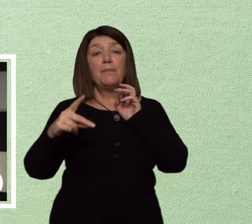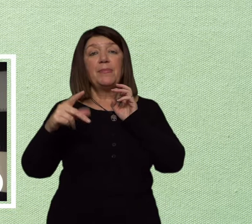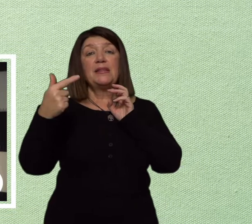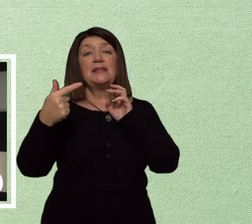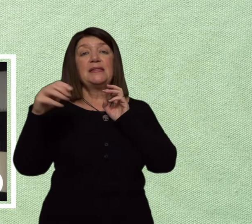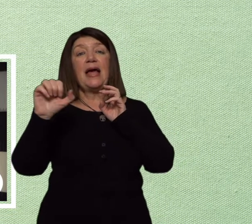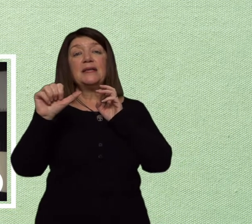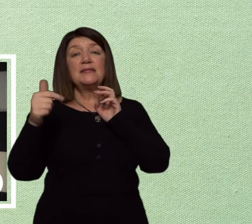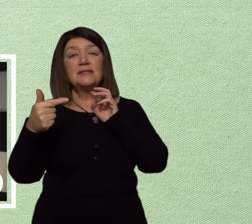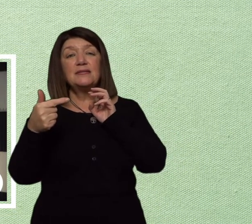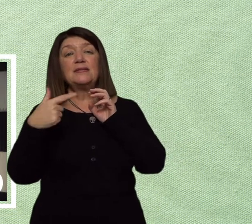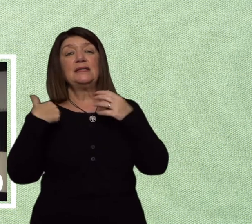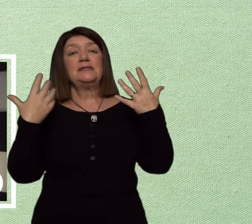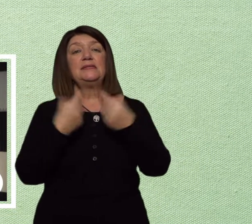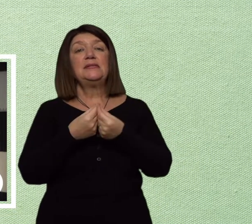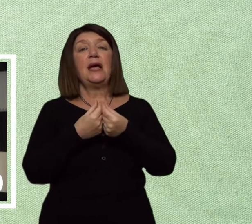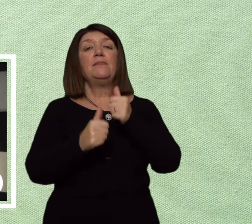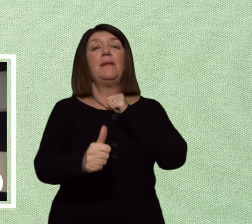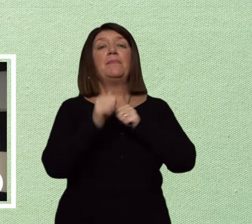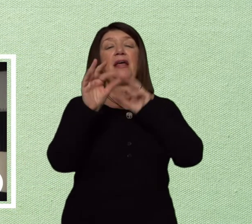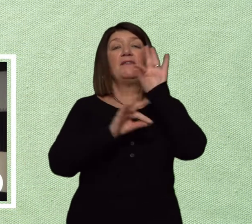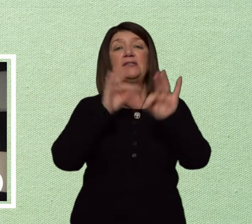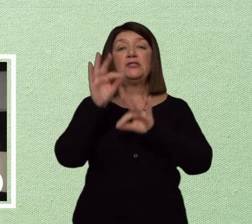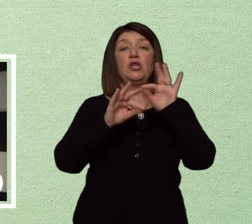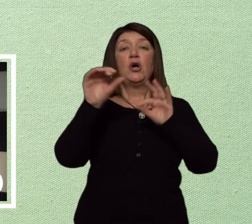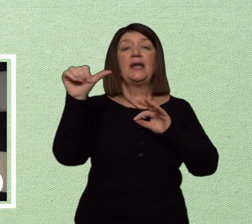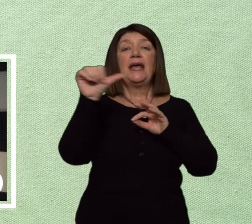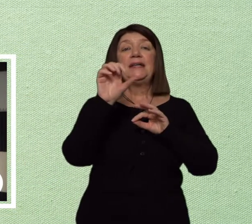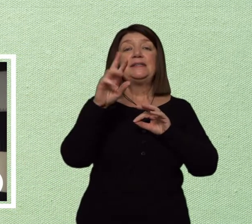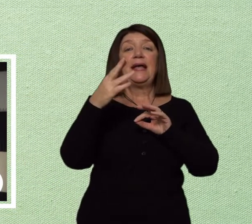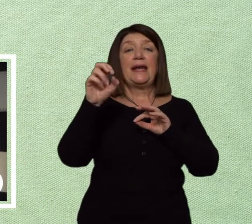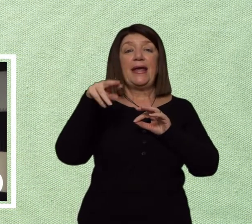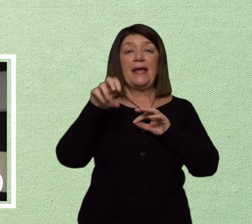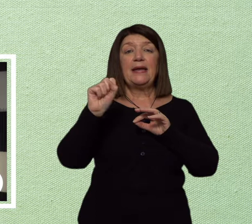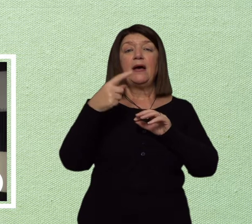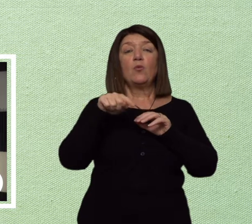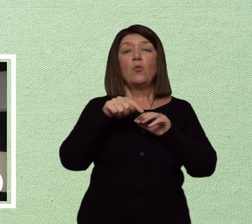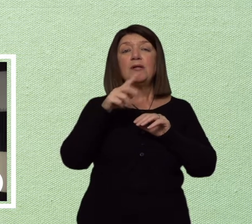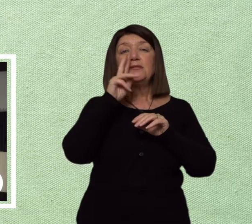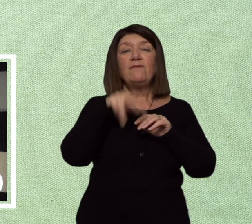con la prevenzione Serena e queste sono tutte parti imprescindibili e tecniche e poi c'è un